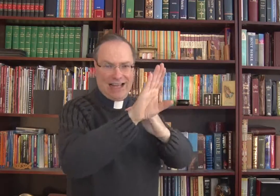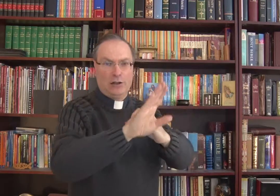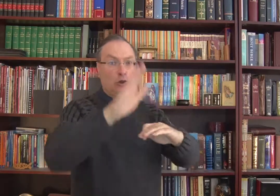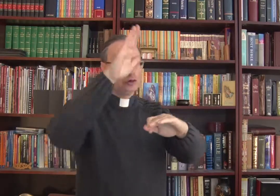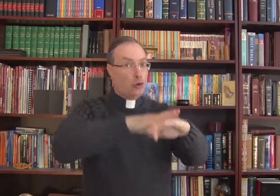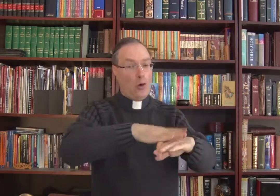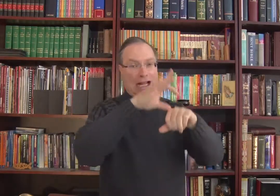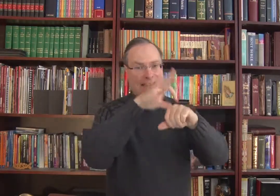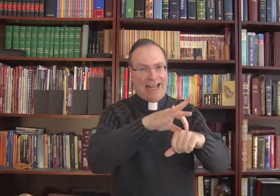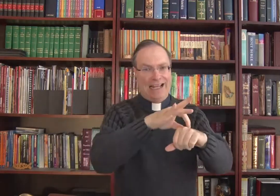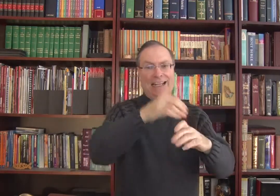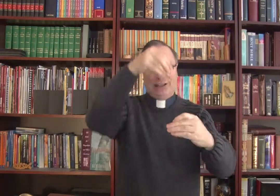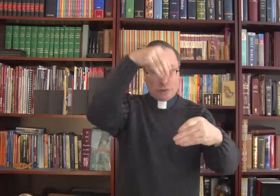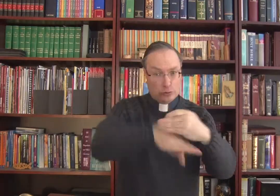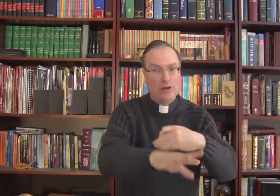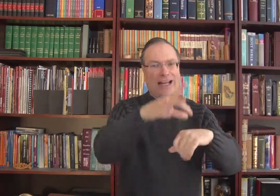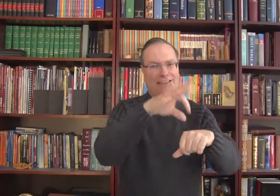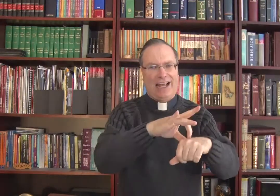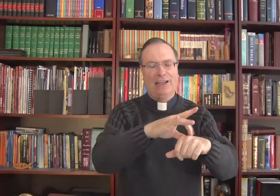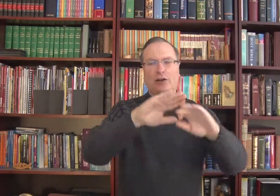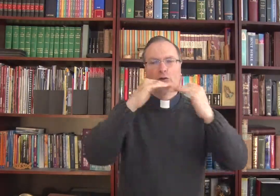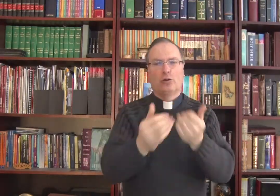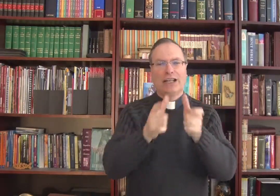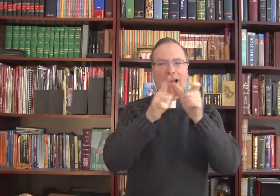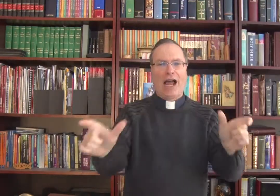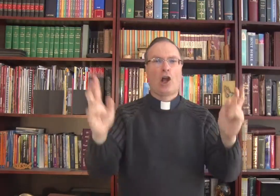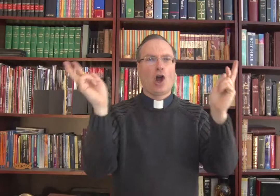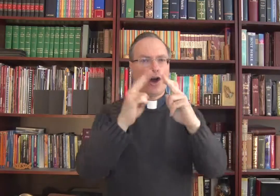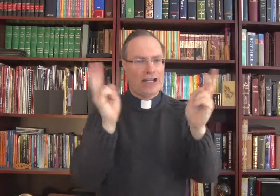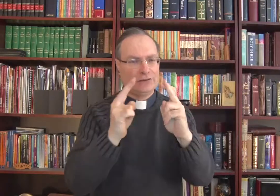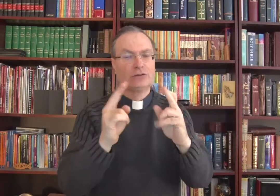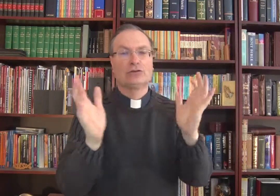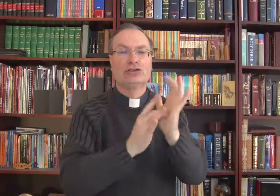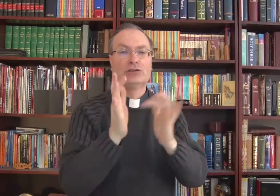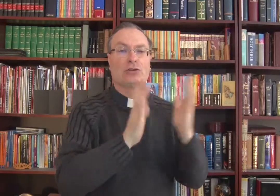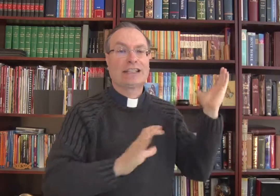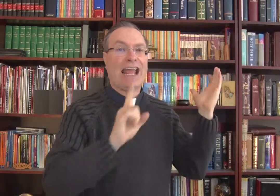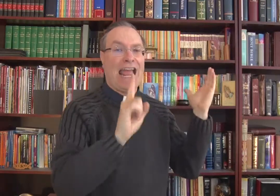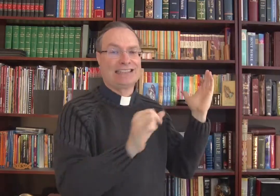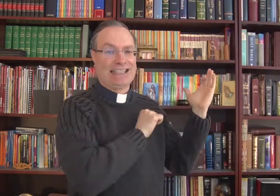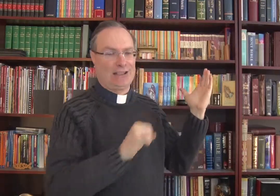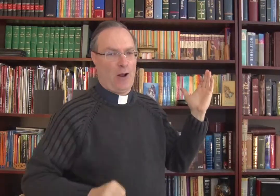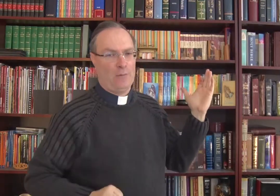sur la terre et sous la terre et que toute langue reconnaisse que Jésus-Christ est le Seigneur,